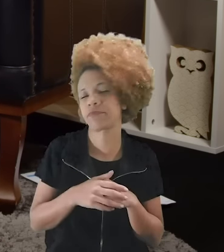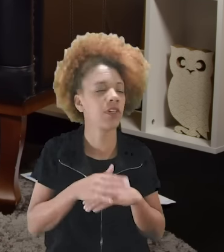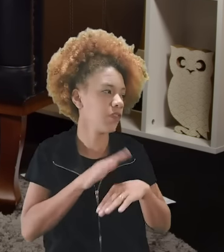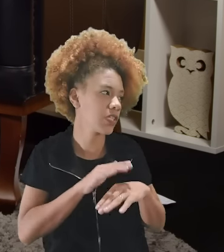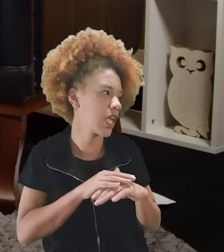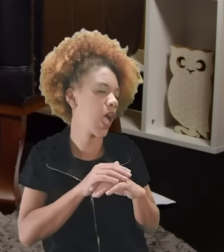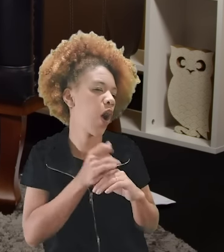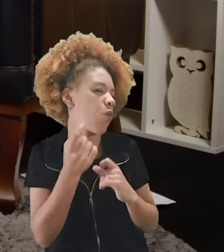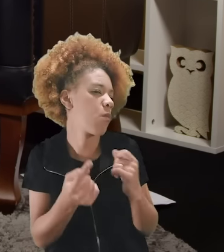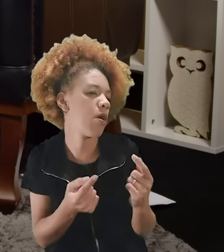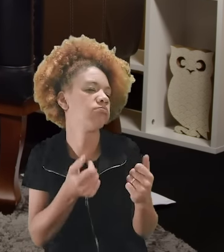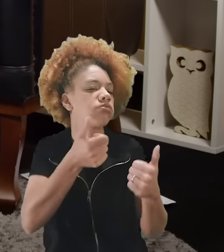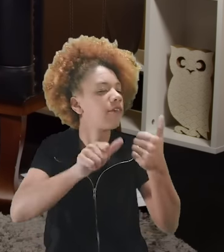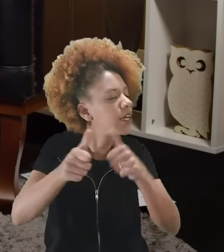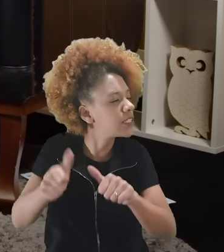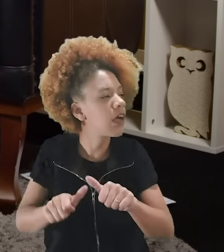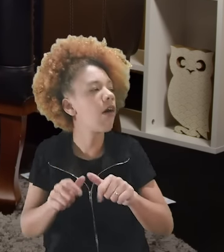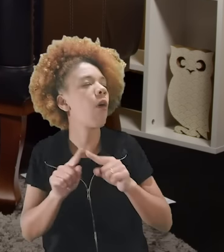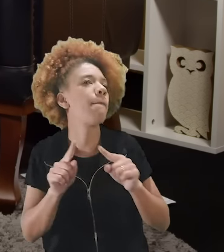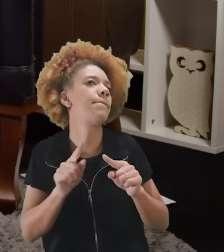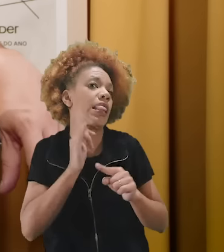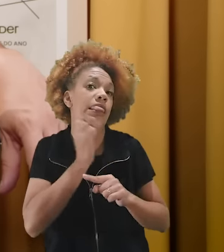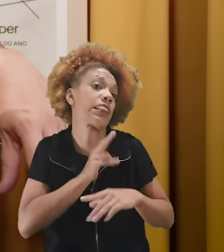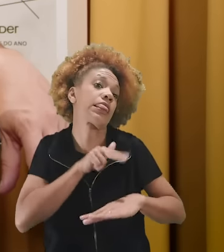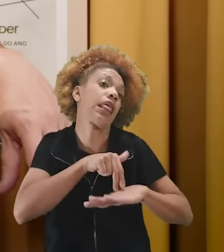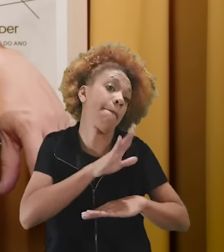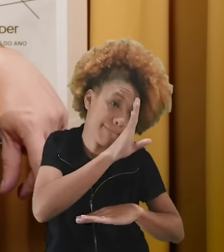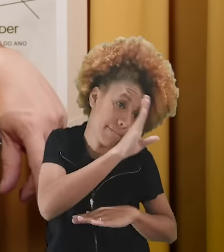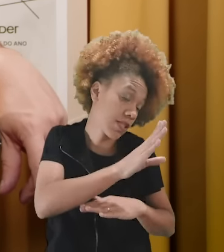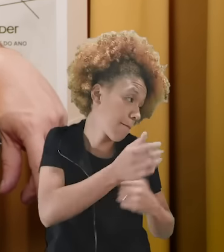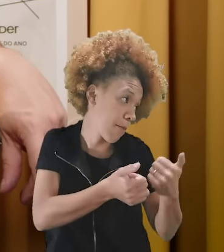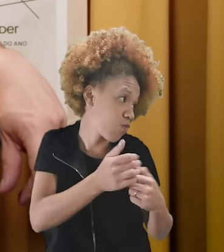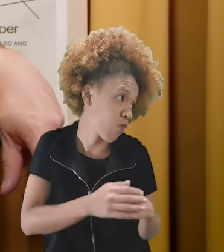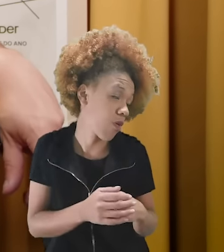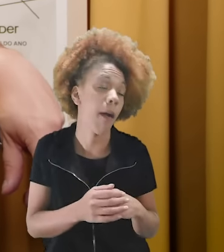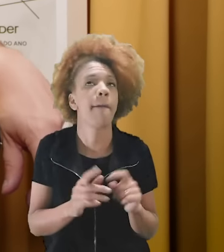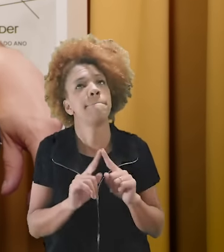ela fazia ali um comentário mas ela não tava ali como a a a principal do jogo só que tem uma coisa